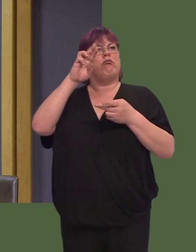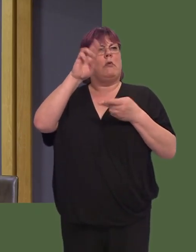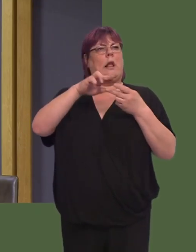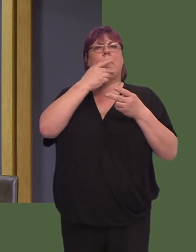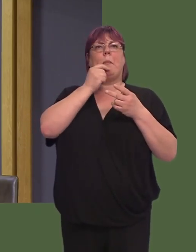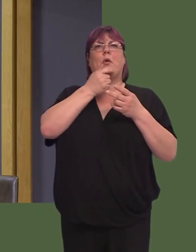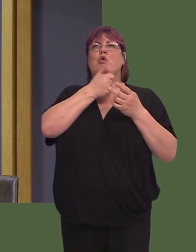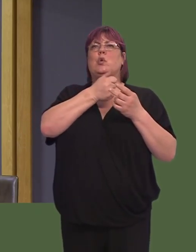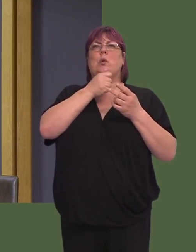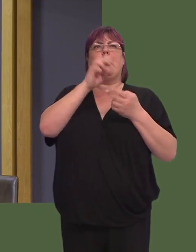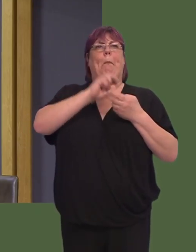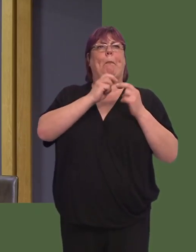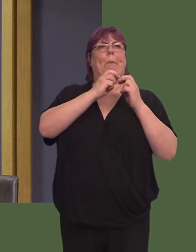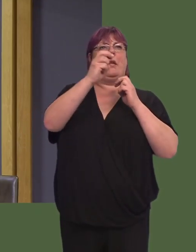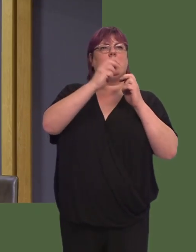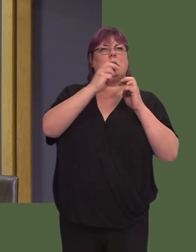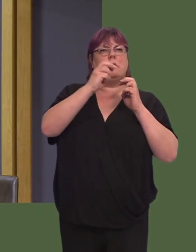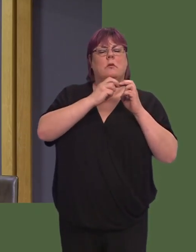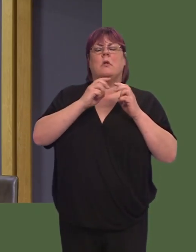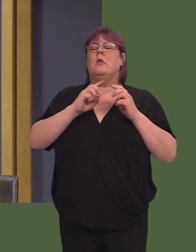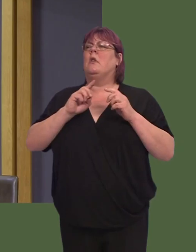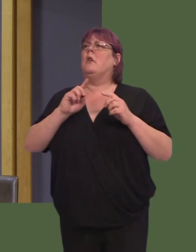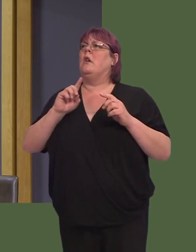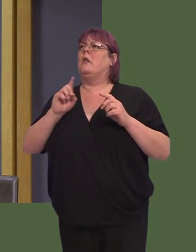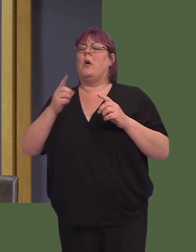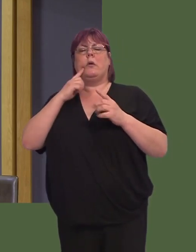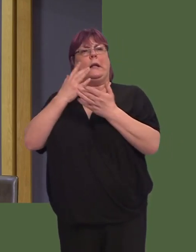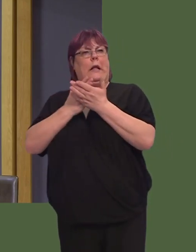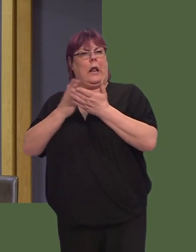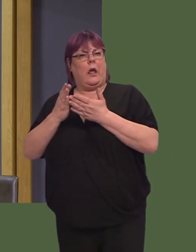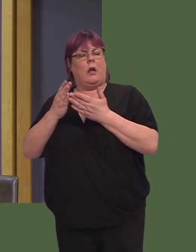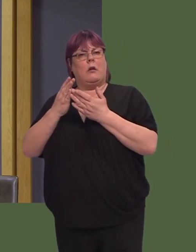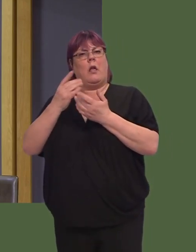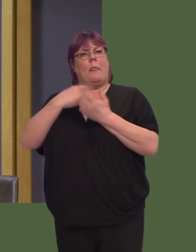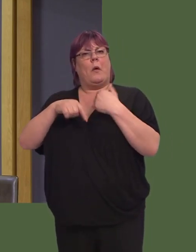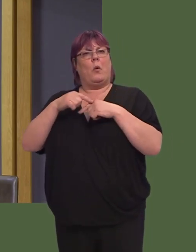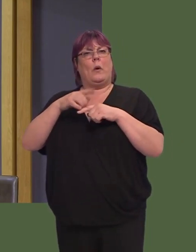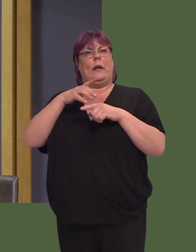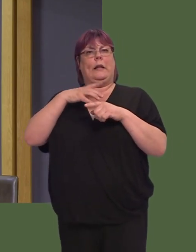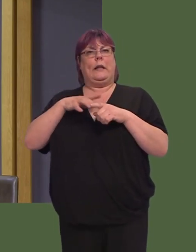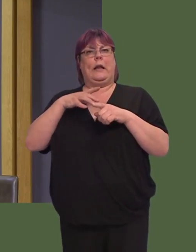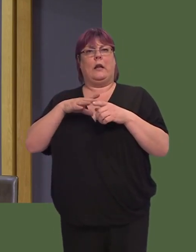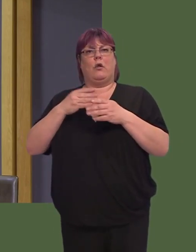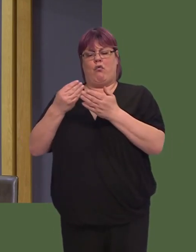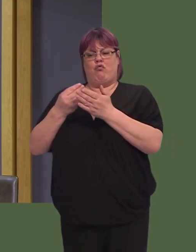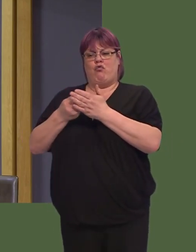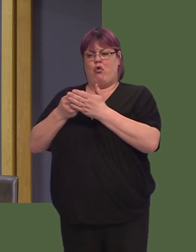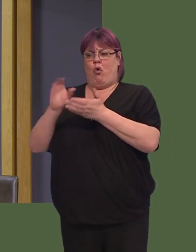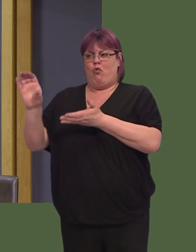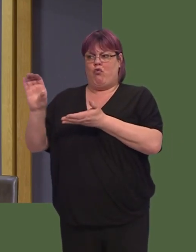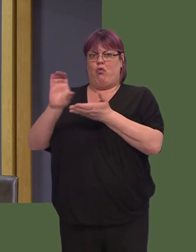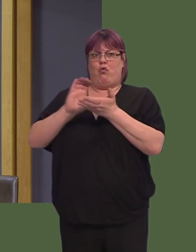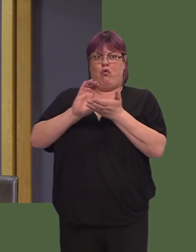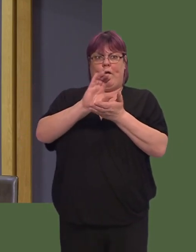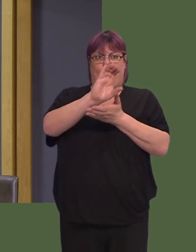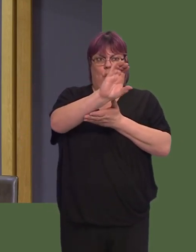amlwg hefyd fod angen buddsoddiad refeniw cyfatebol er mwyn rhoi stop ar yr erydu parhaol yma sy'n digwydd ar fuddsoddiad mewn gwasanaethau bysiau.